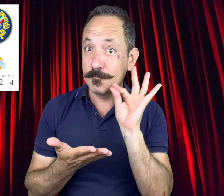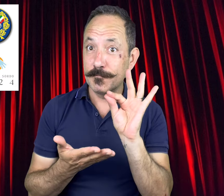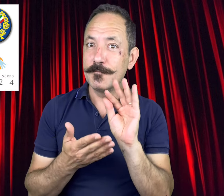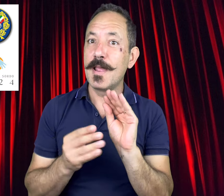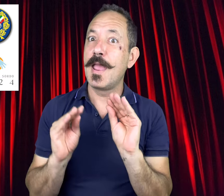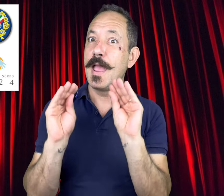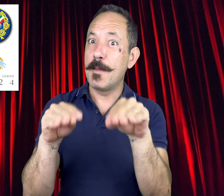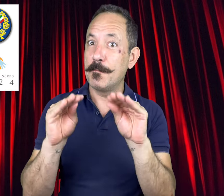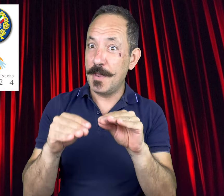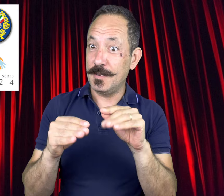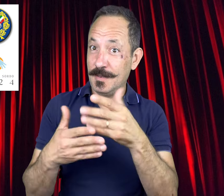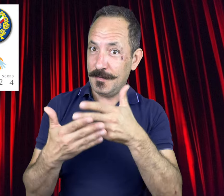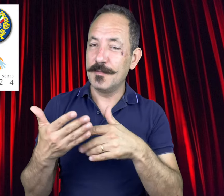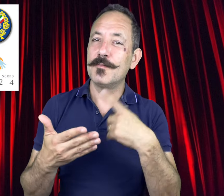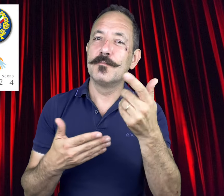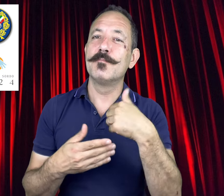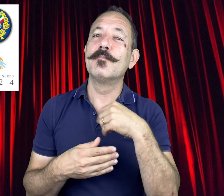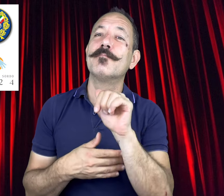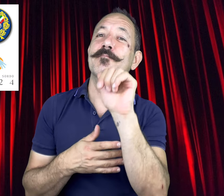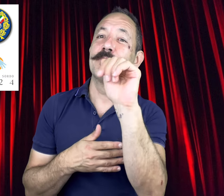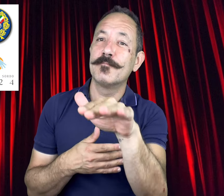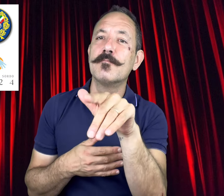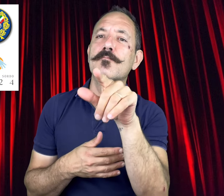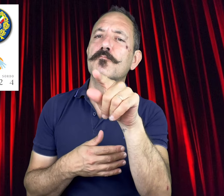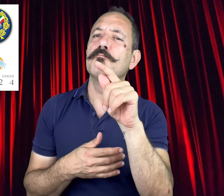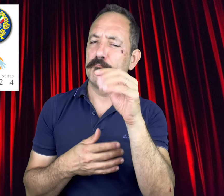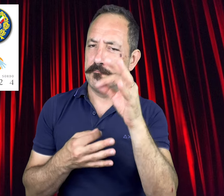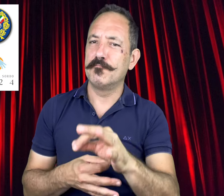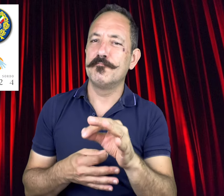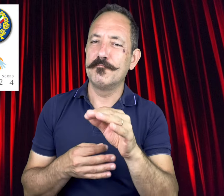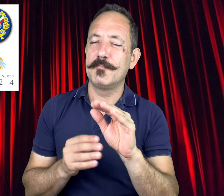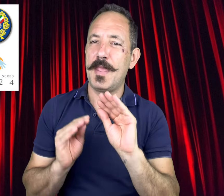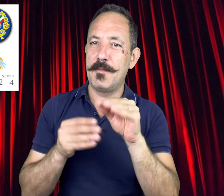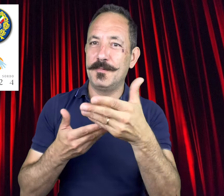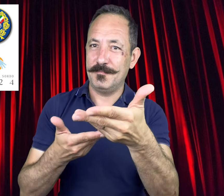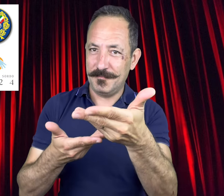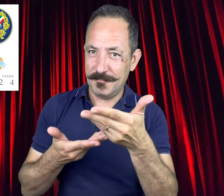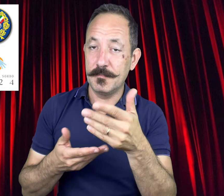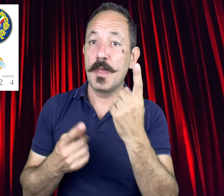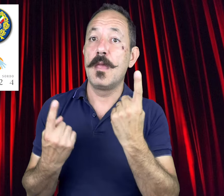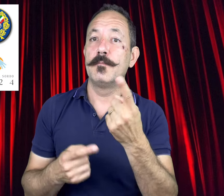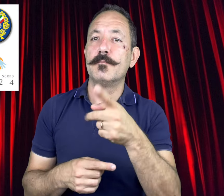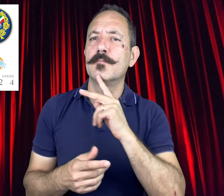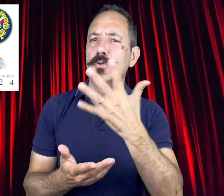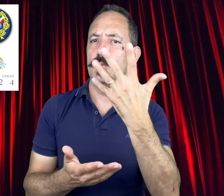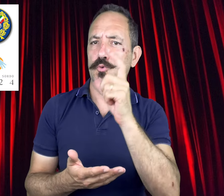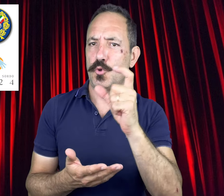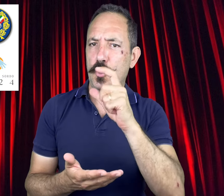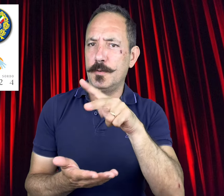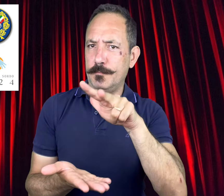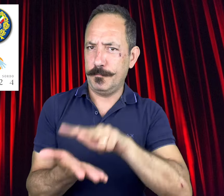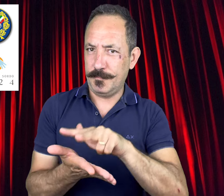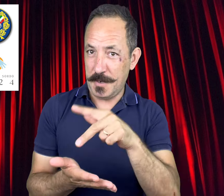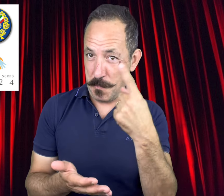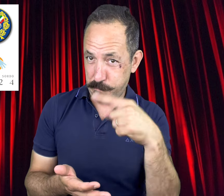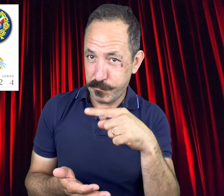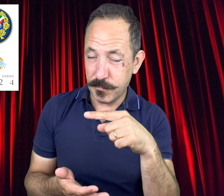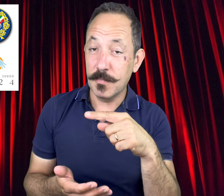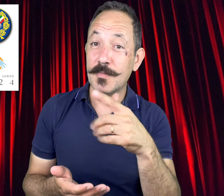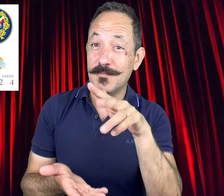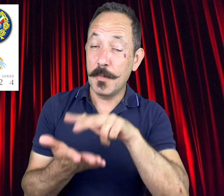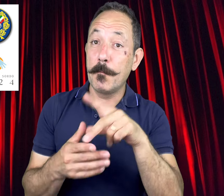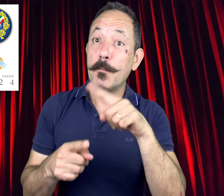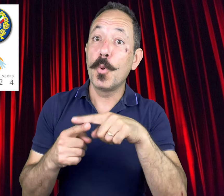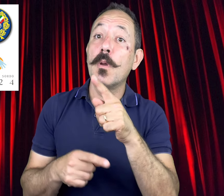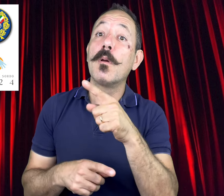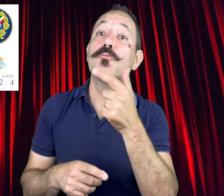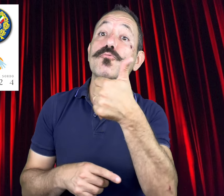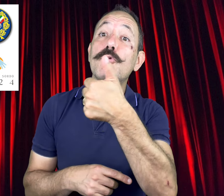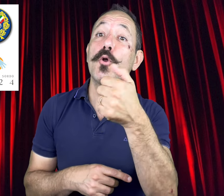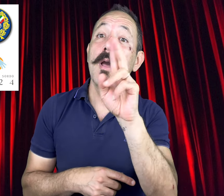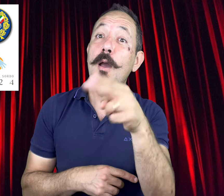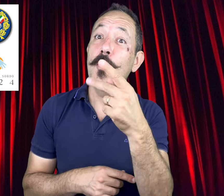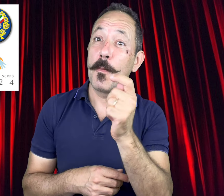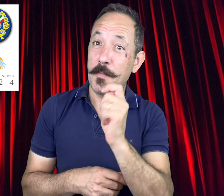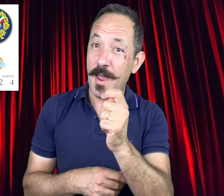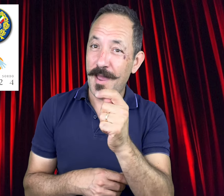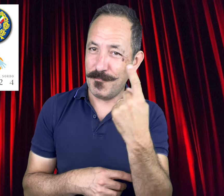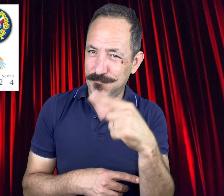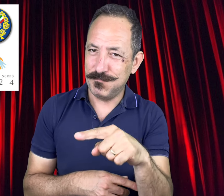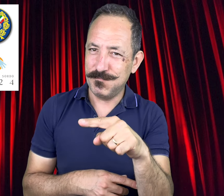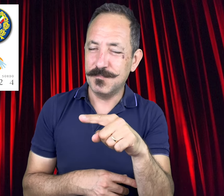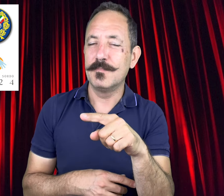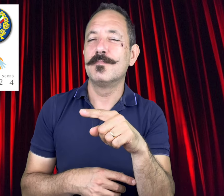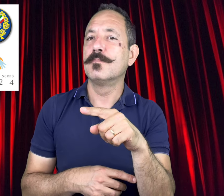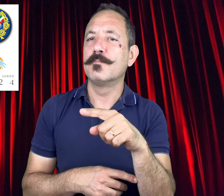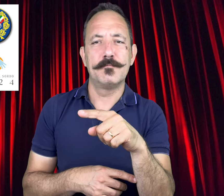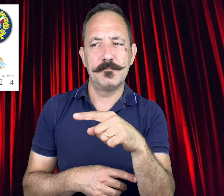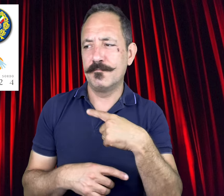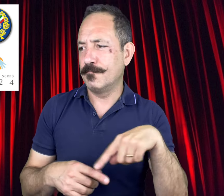entro 5 giorni deve inviare la documentazione richiesta e l'importo di 100€.